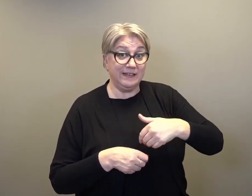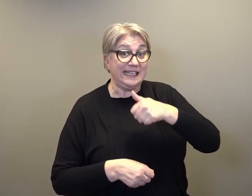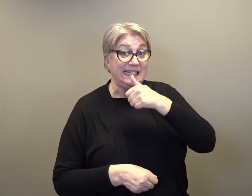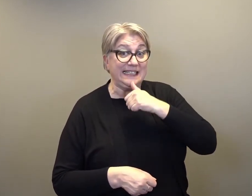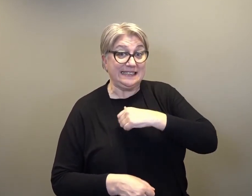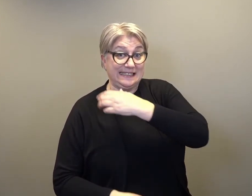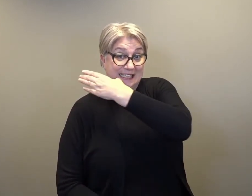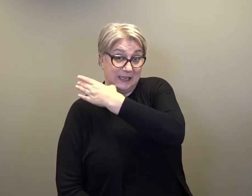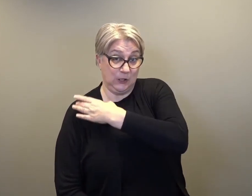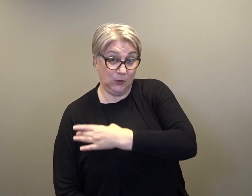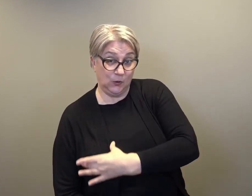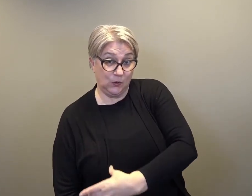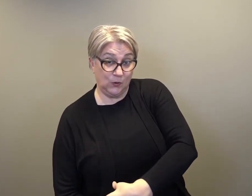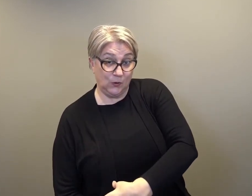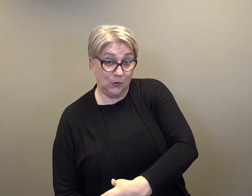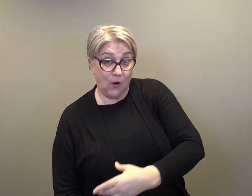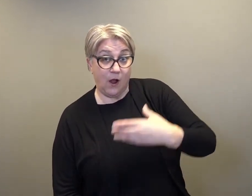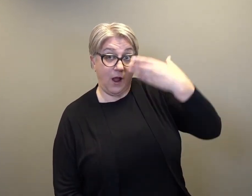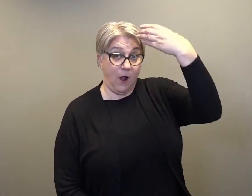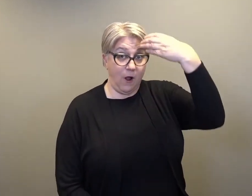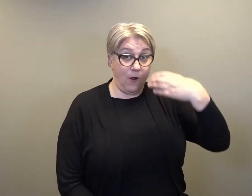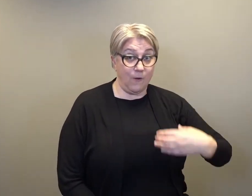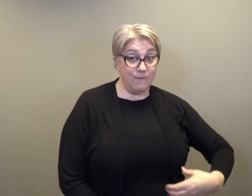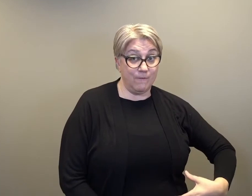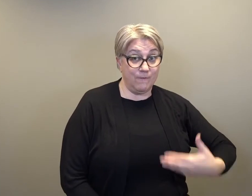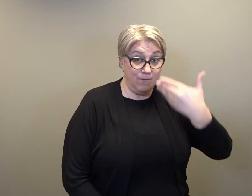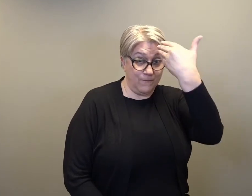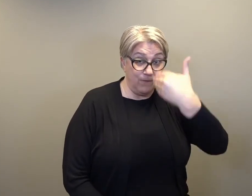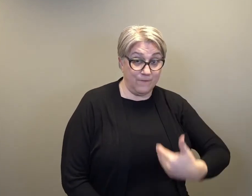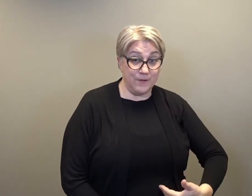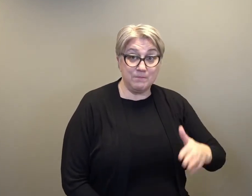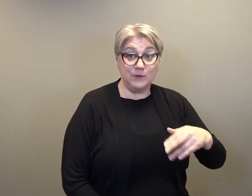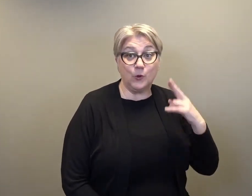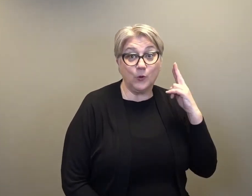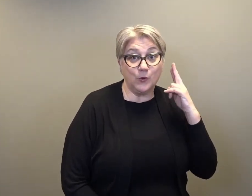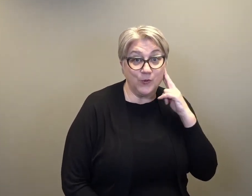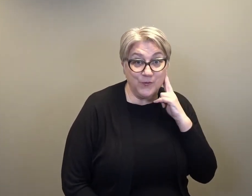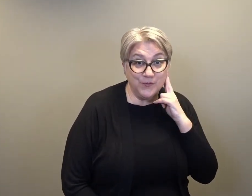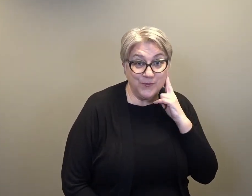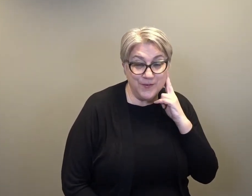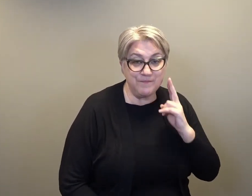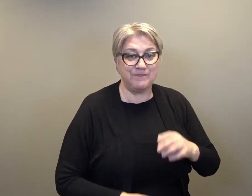Íslendingur og hinn helmingurinn af mér er döff.